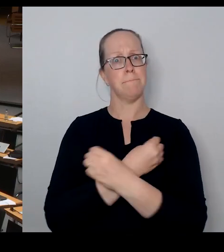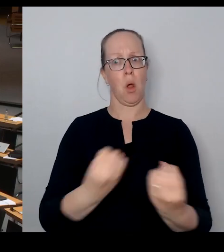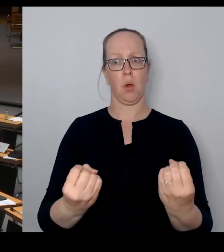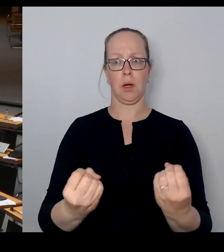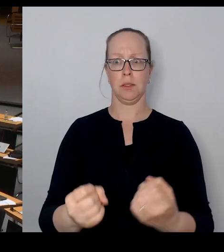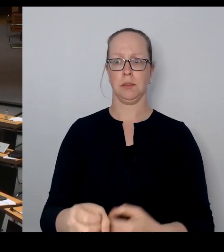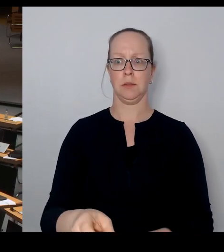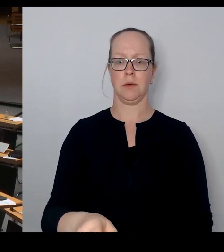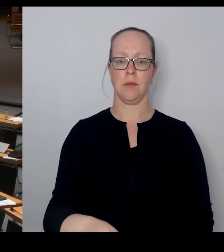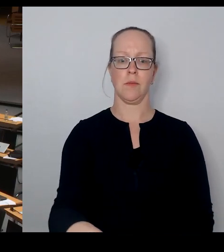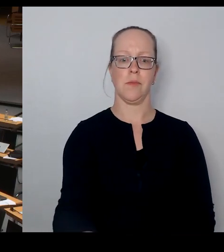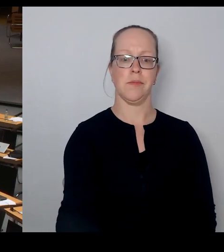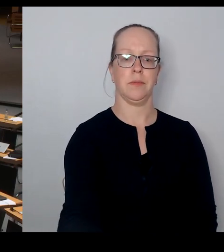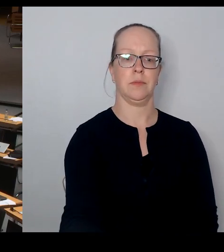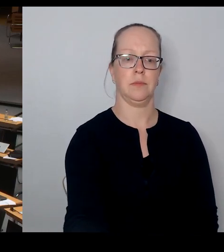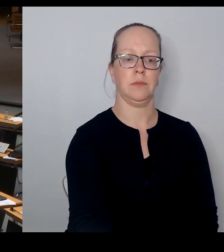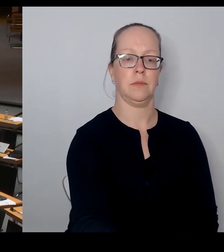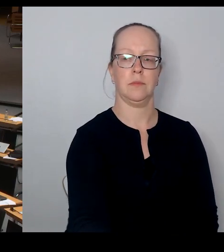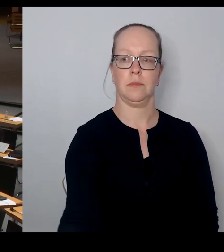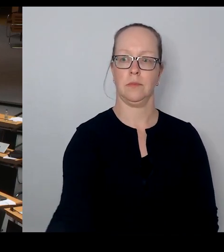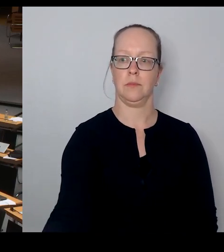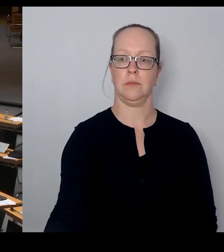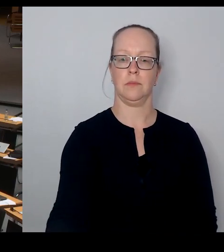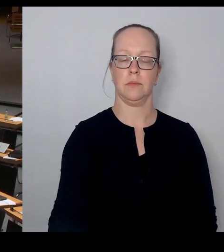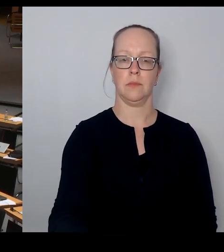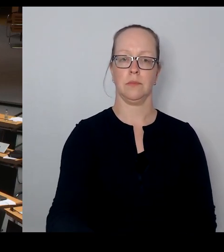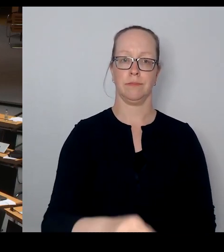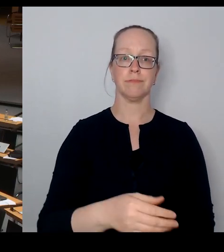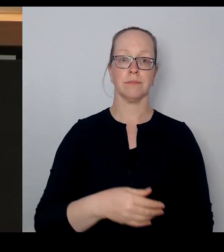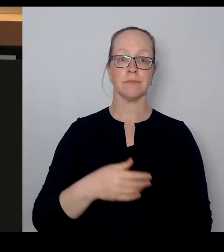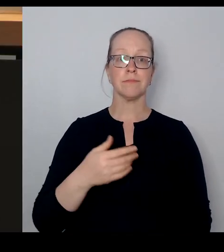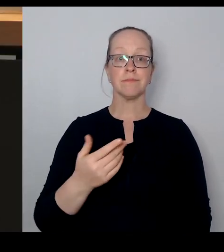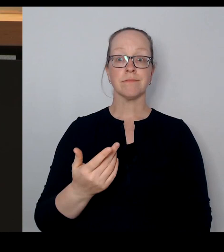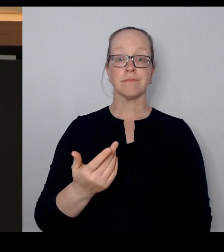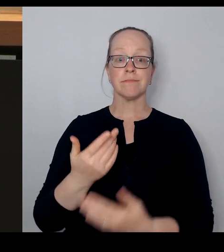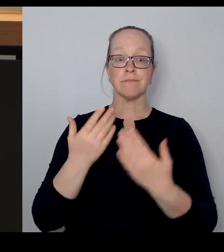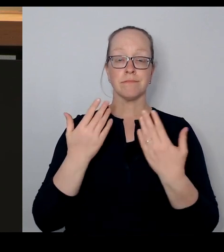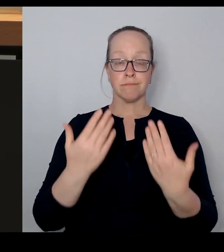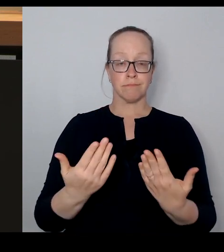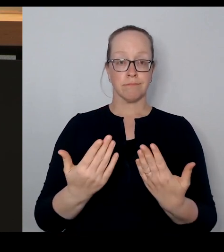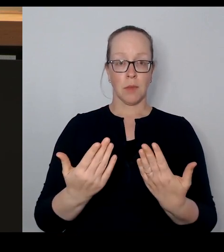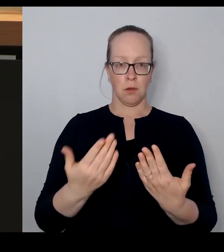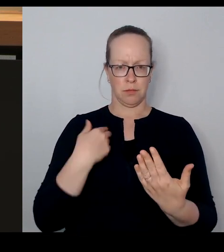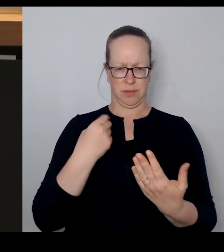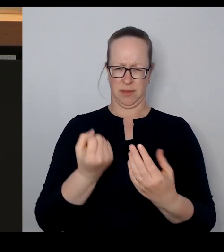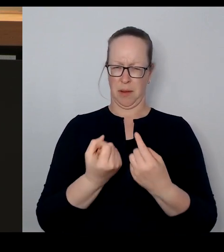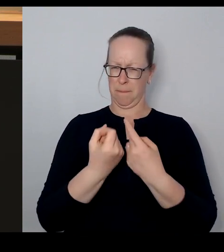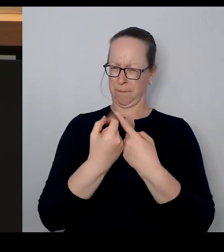Und wenn wir gerade dabei sind Ein bisschen seltsam ist es auch an anderer Stelle, denn immerhin unterstützt auch die